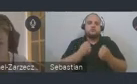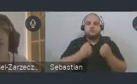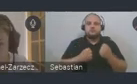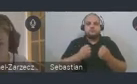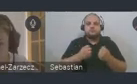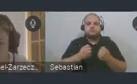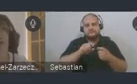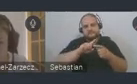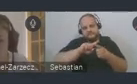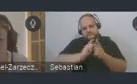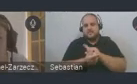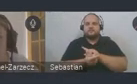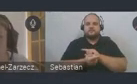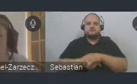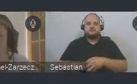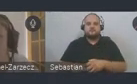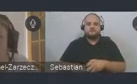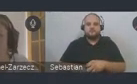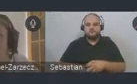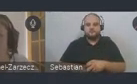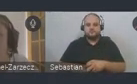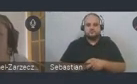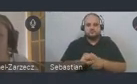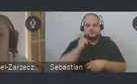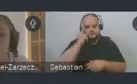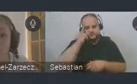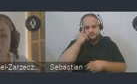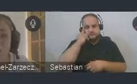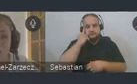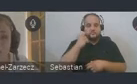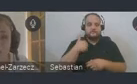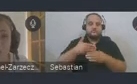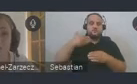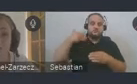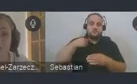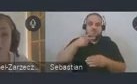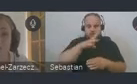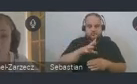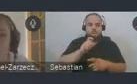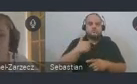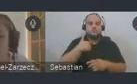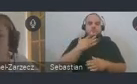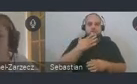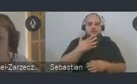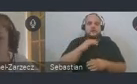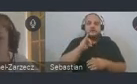Cofnę się jeszcze do tego, o czym mówiliśmy wcześniej. Zanim zaczniesz uczyć, zapoznaj się z badaniami,